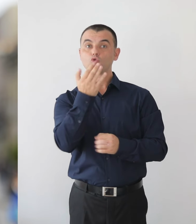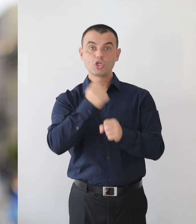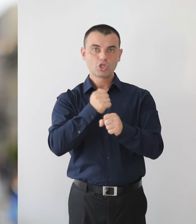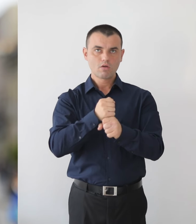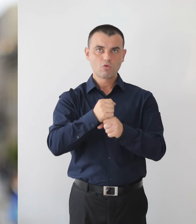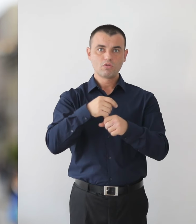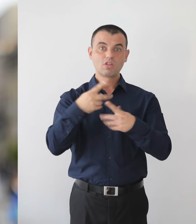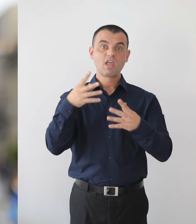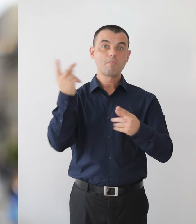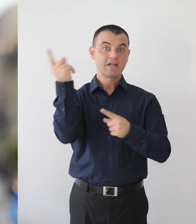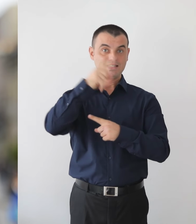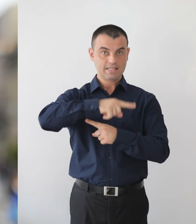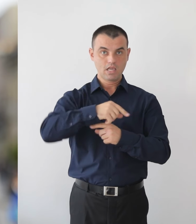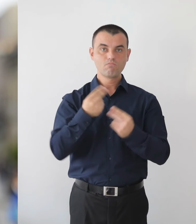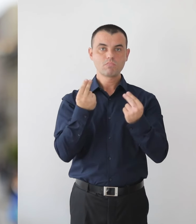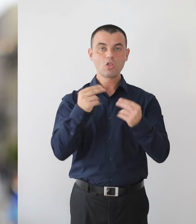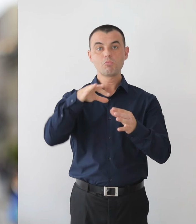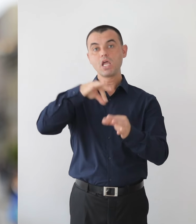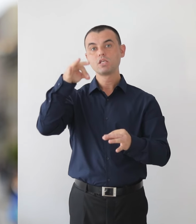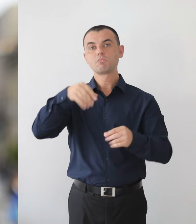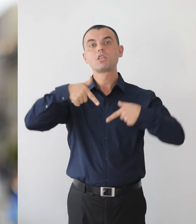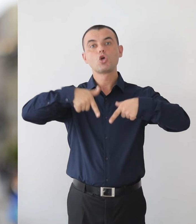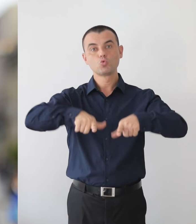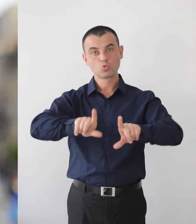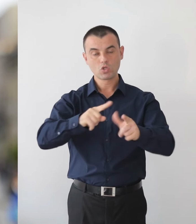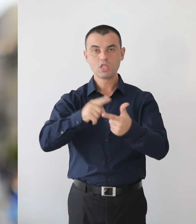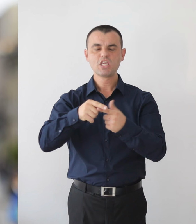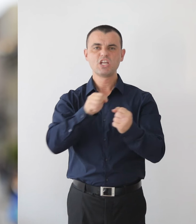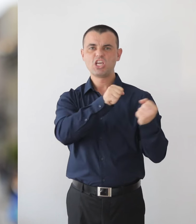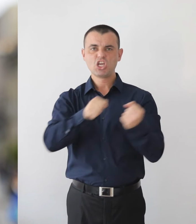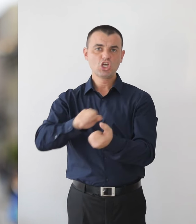В случай, че работите на пряка слънчева светлина, най-добре е да снимате през сутринта